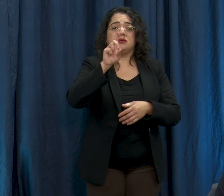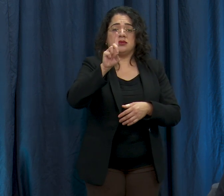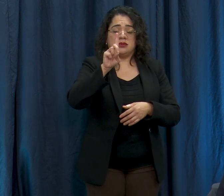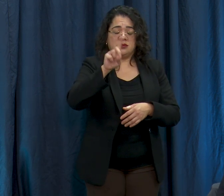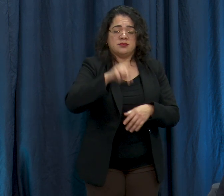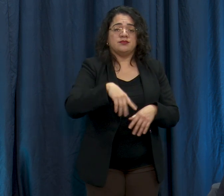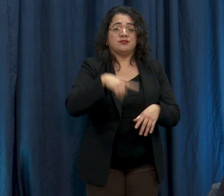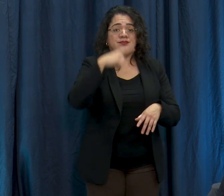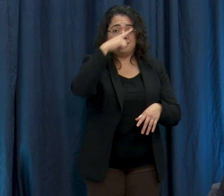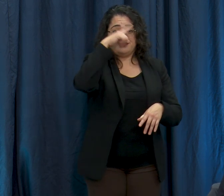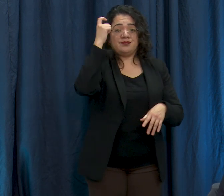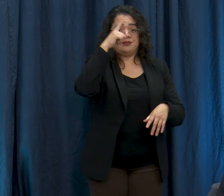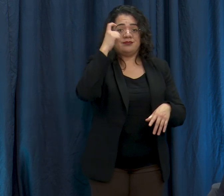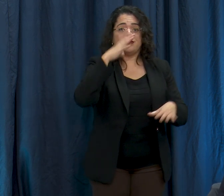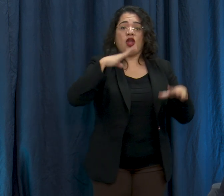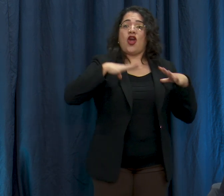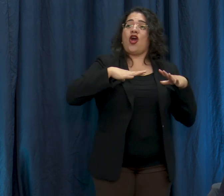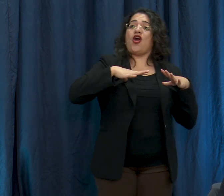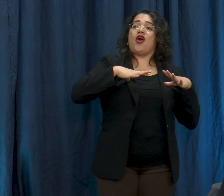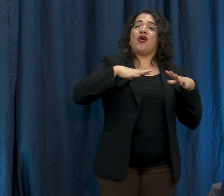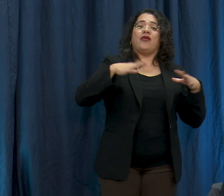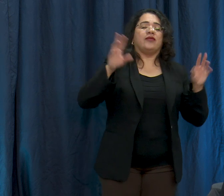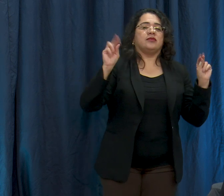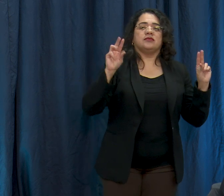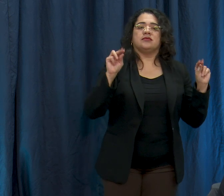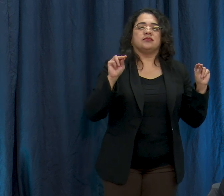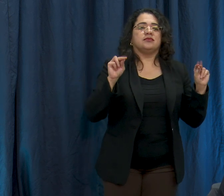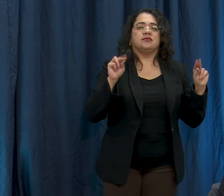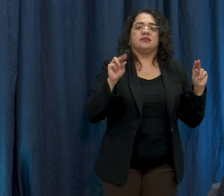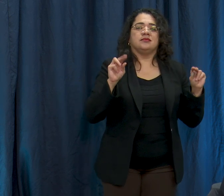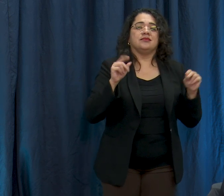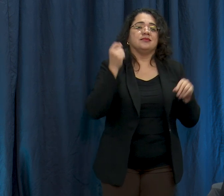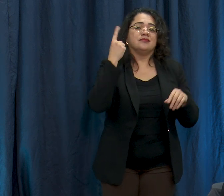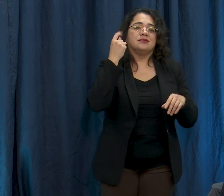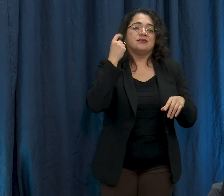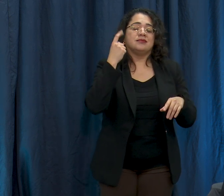temprano para los estudiantes pero después de las vacaciones de primavera